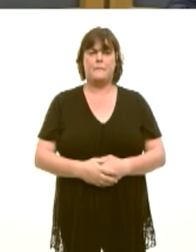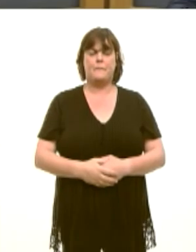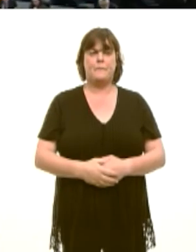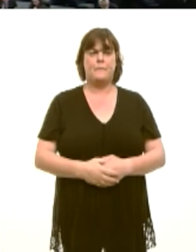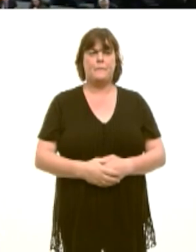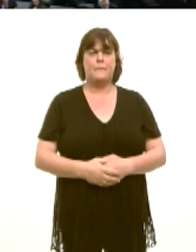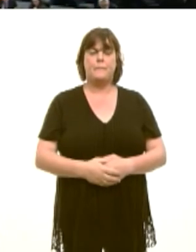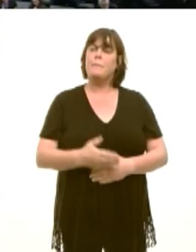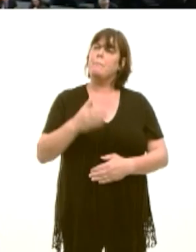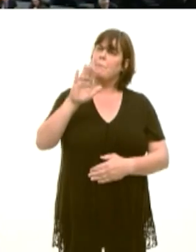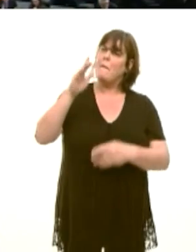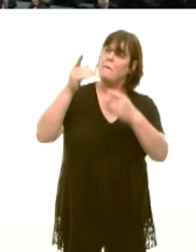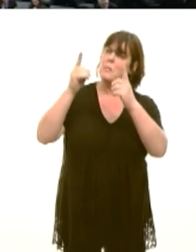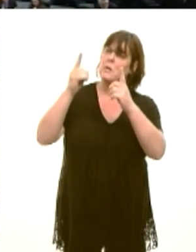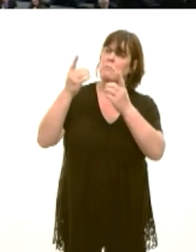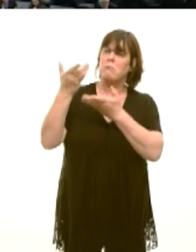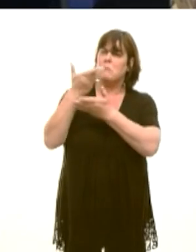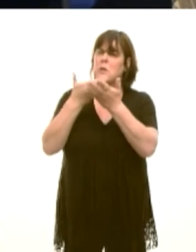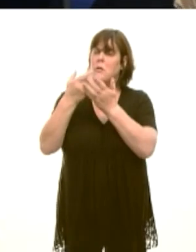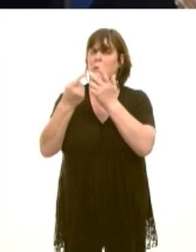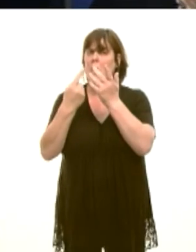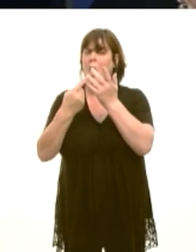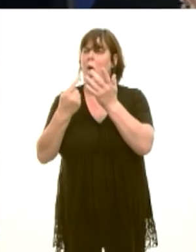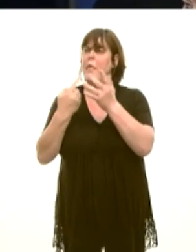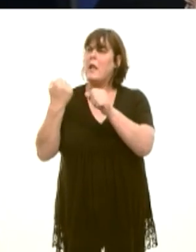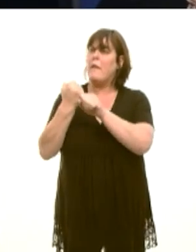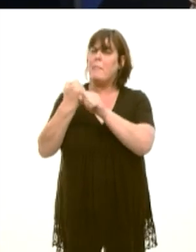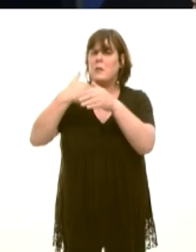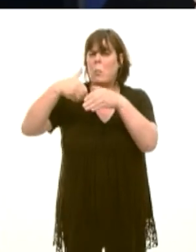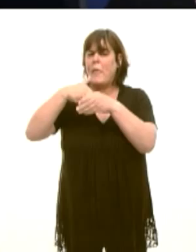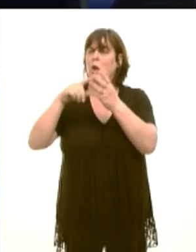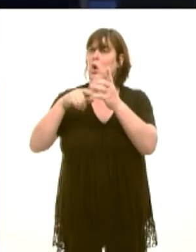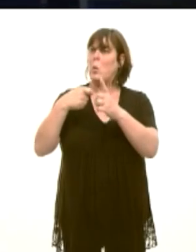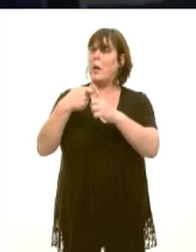has the First Minister had with other governments in the UK regarding the impact that recent